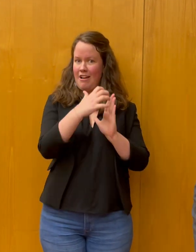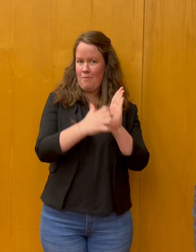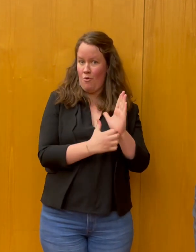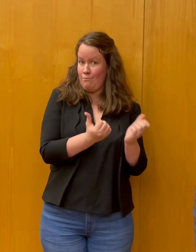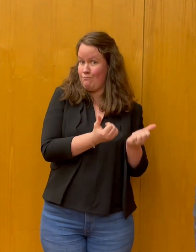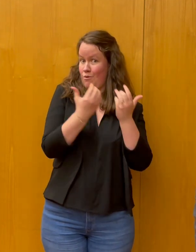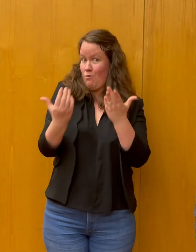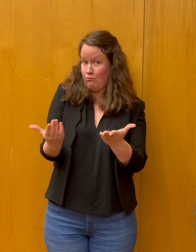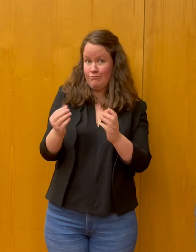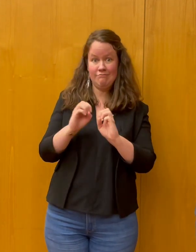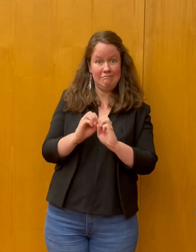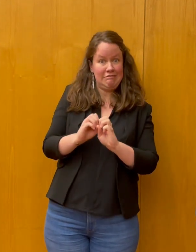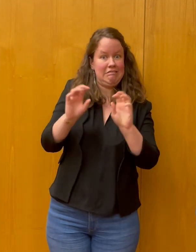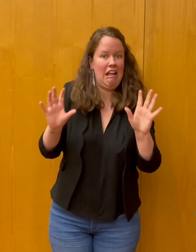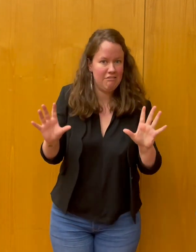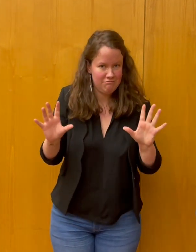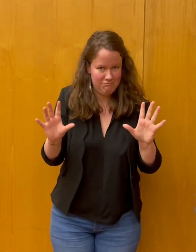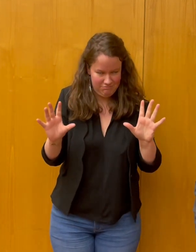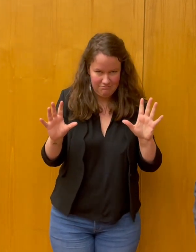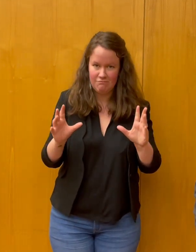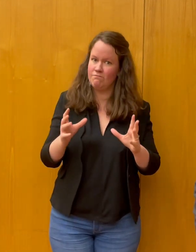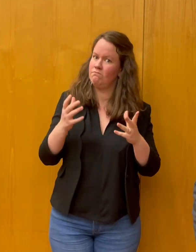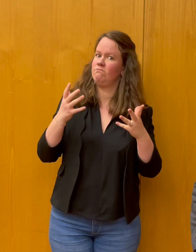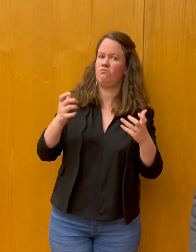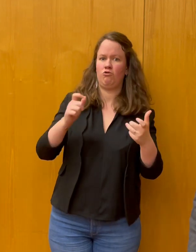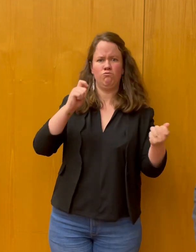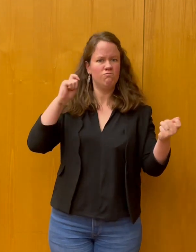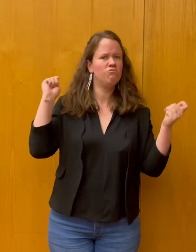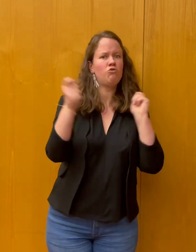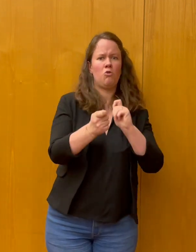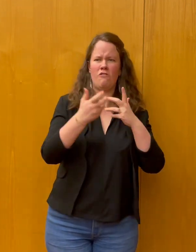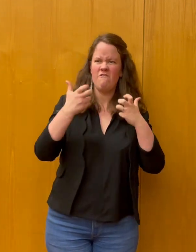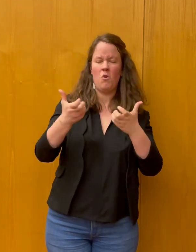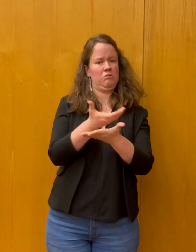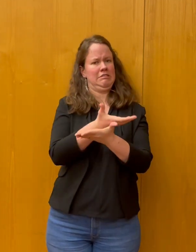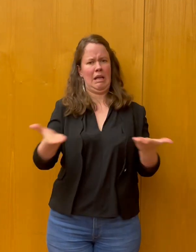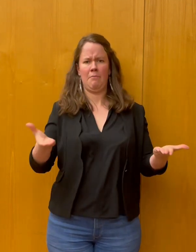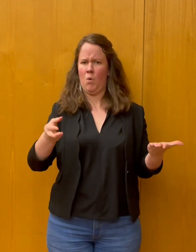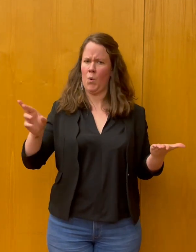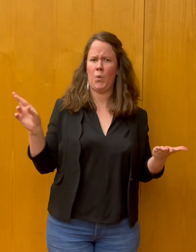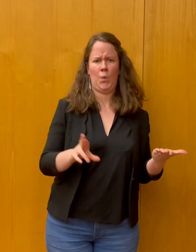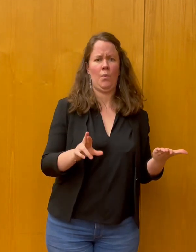un choc de simplification de l’accessibilité téléphonique où l’utilisateur est vraiment au cœur